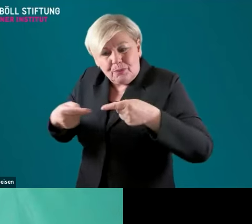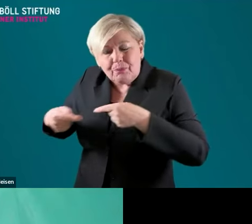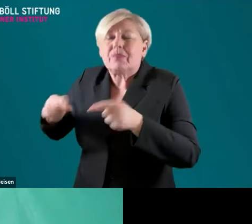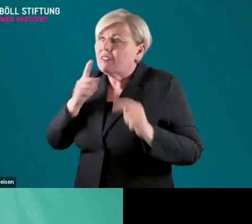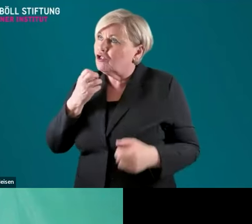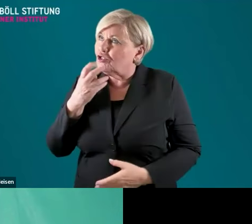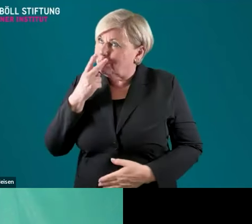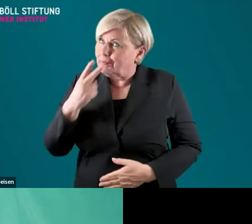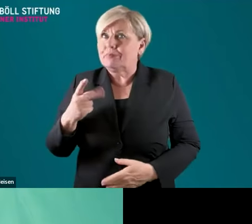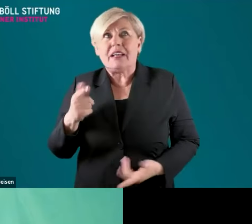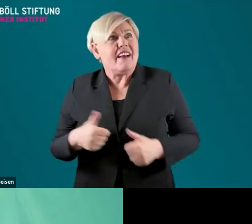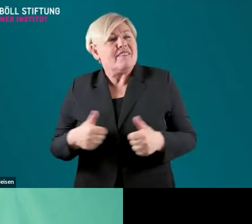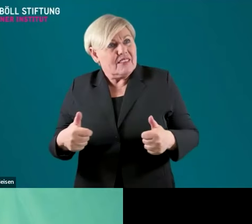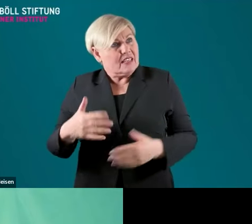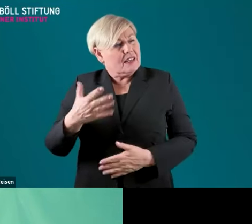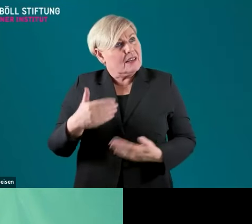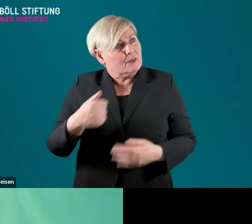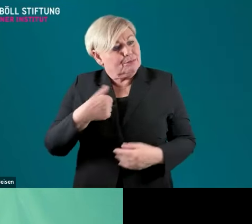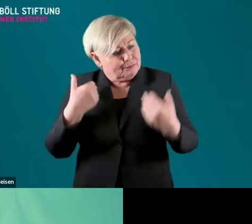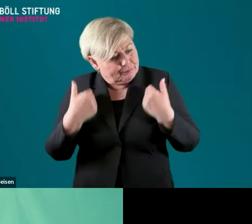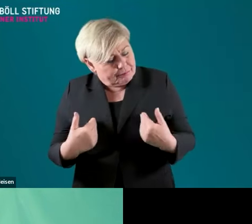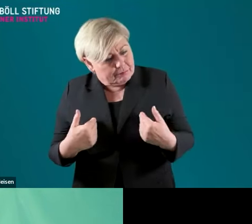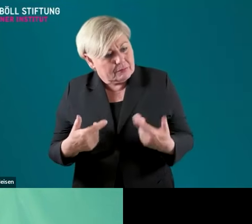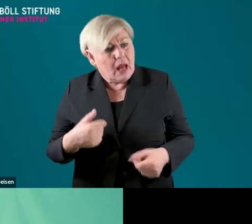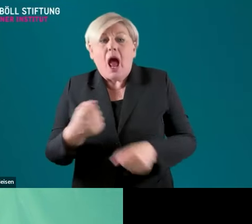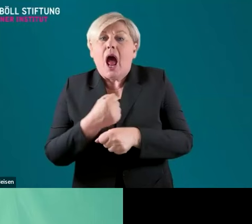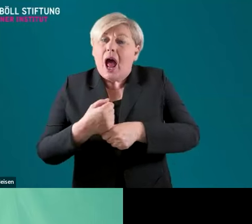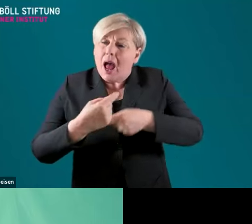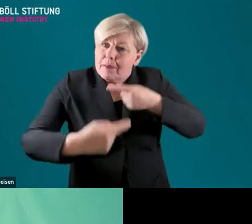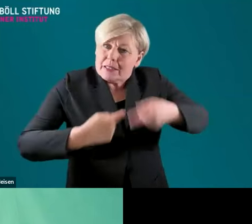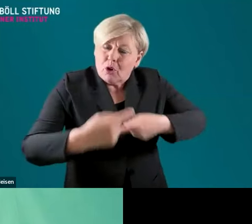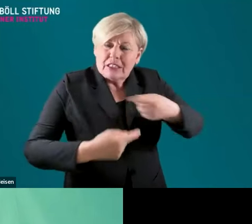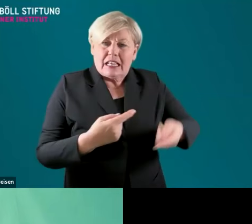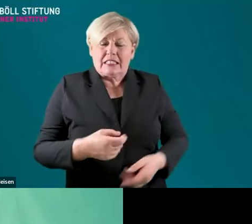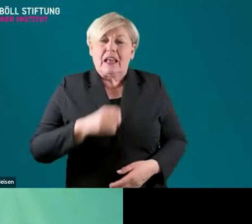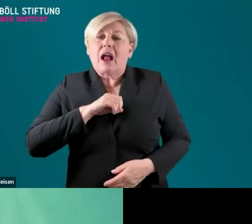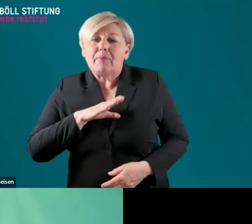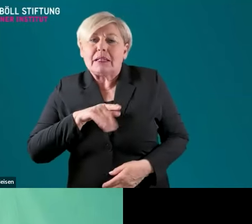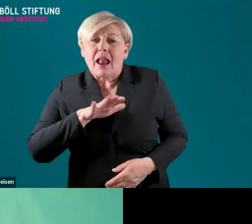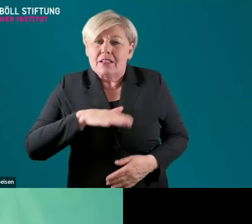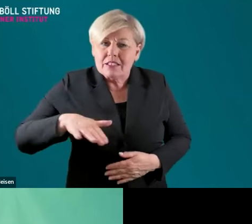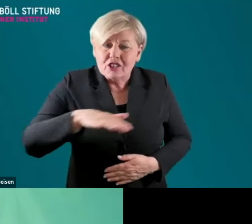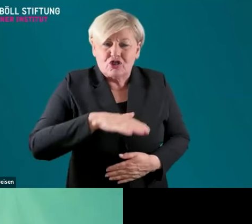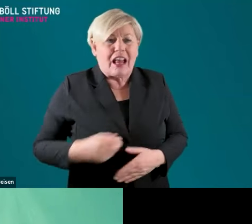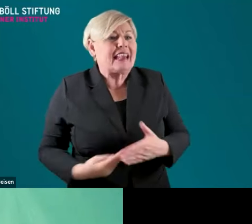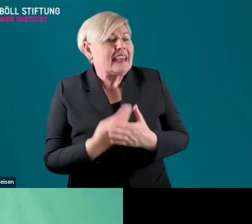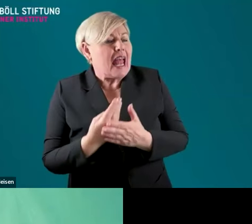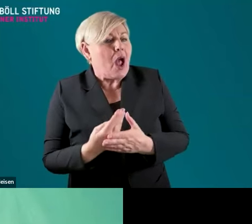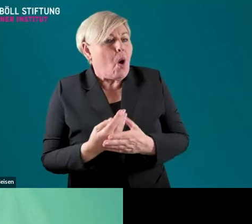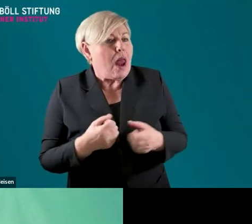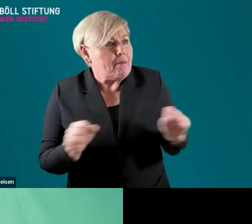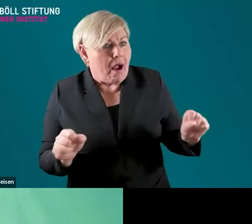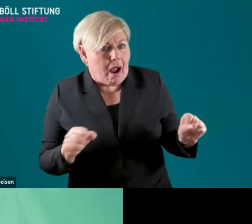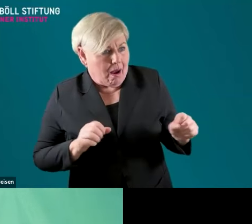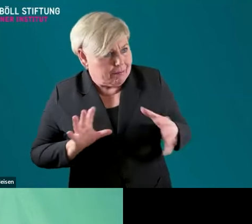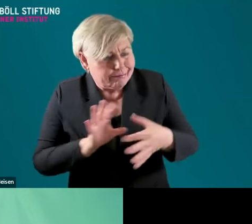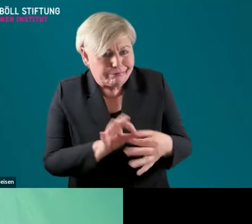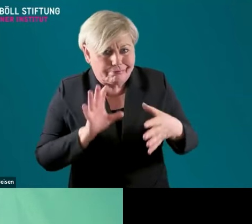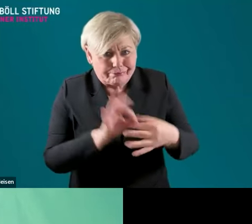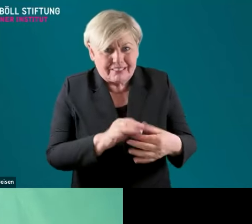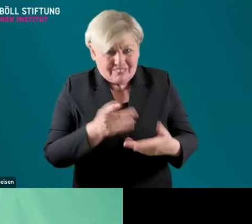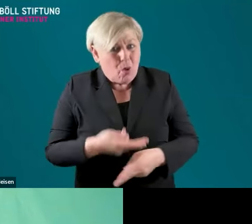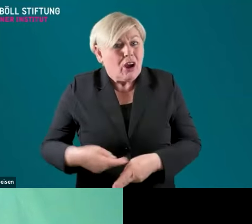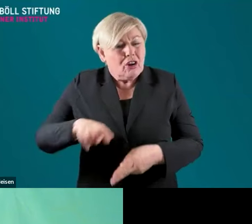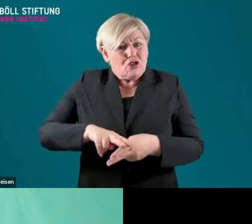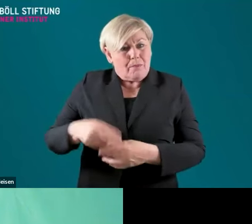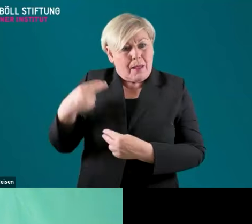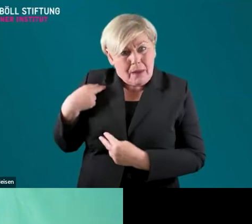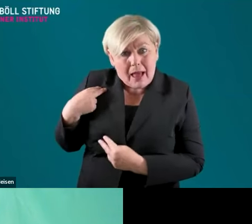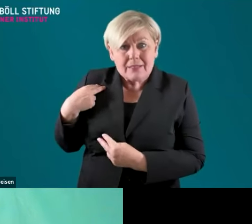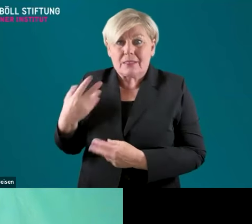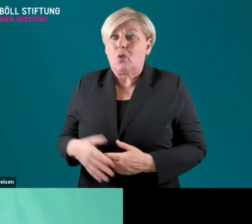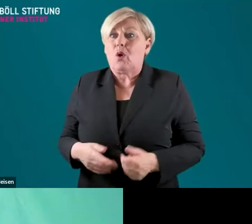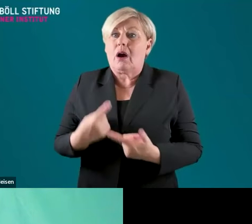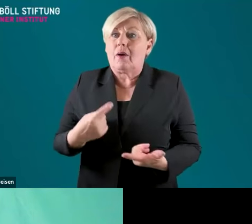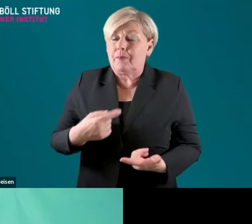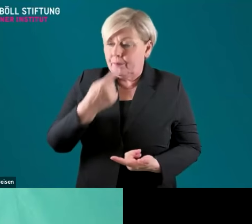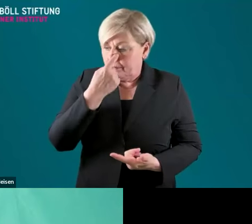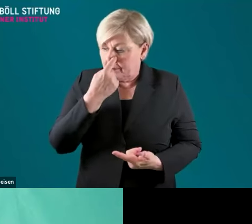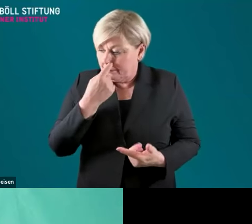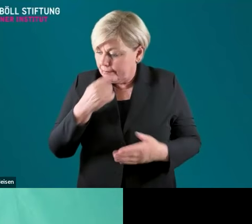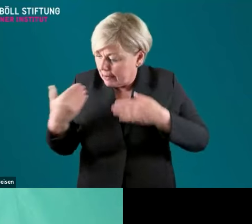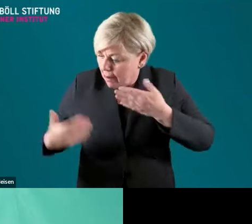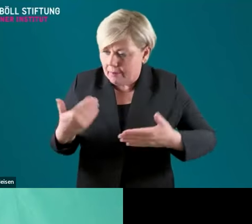Wie weit will ich mich in den Arbeitsprozess, in den kapitalistischen, neoliberalen, einspannen lassen und diese Doppelbelastung ständig haben,